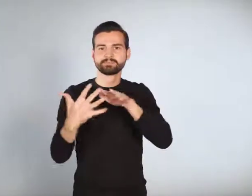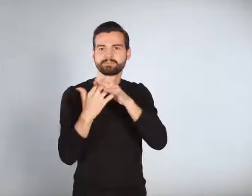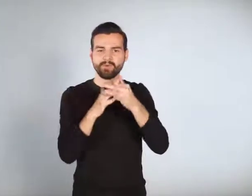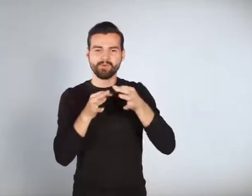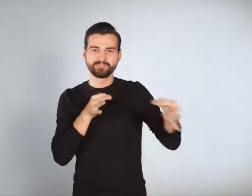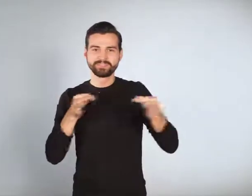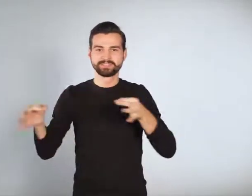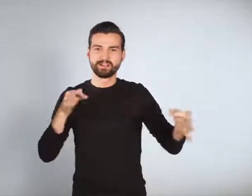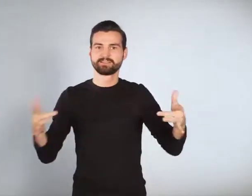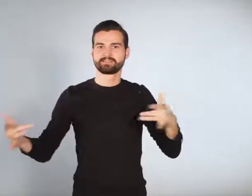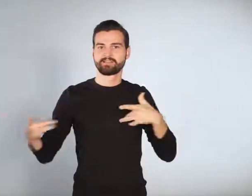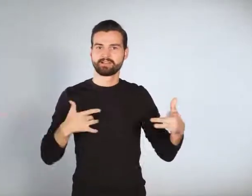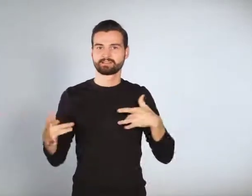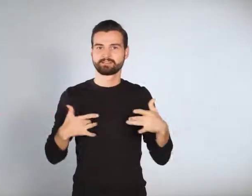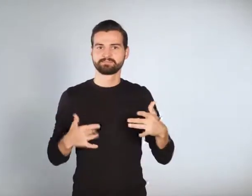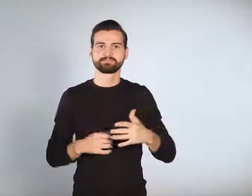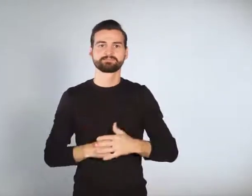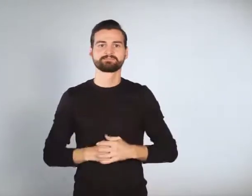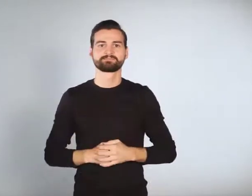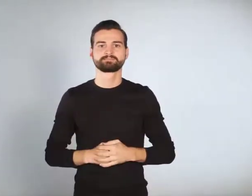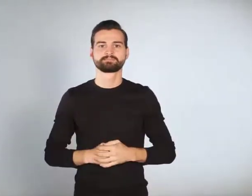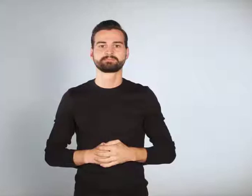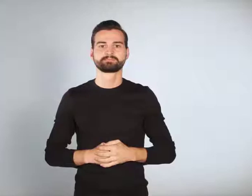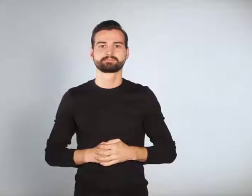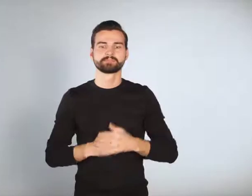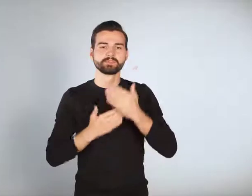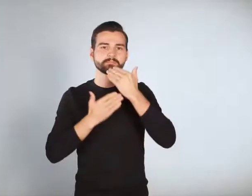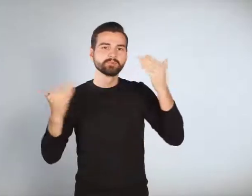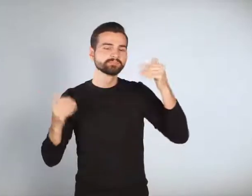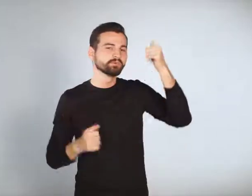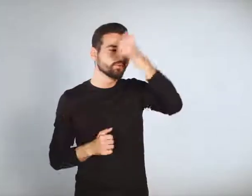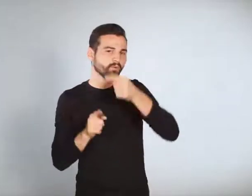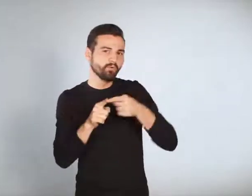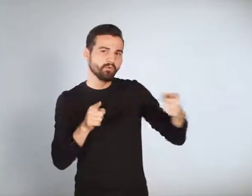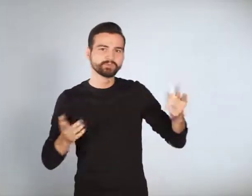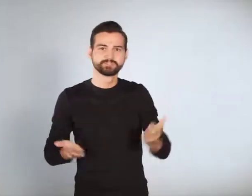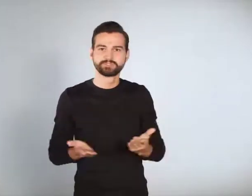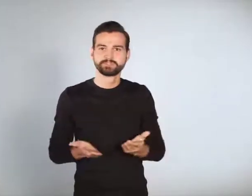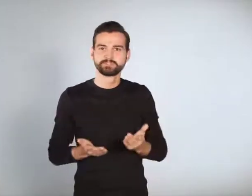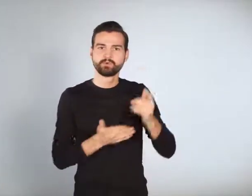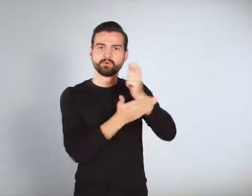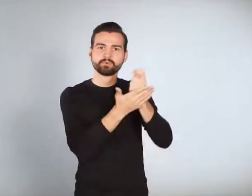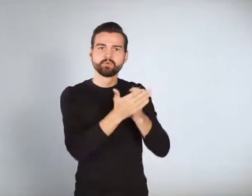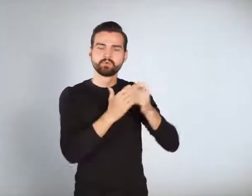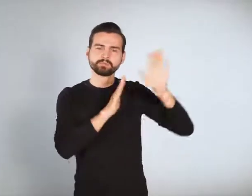провинциальных театров. Последние годы жизни художник